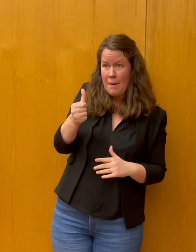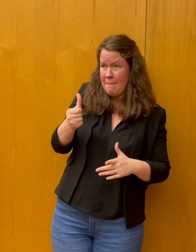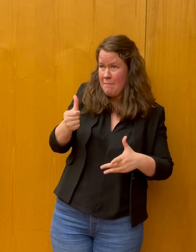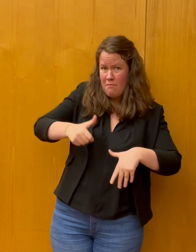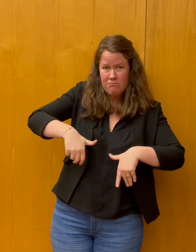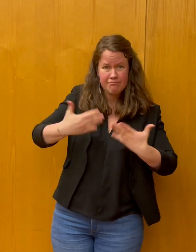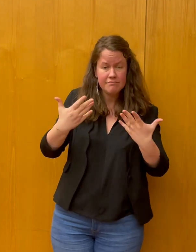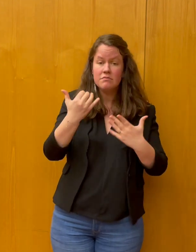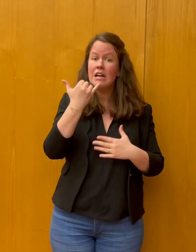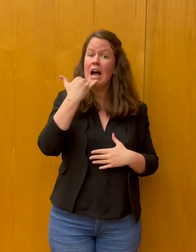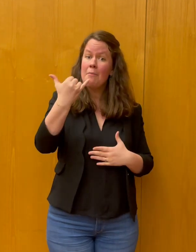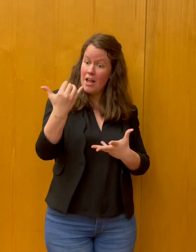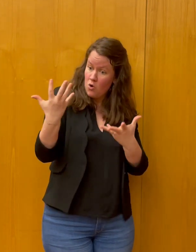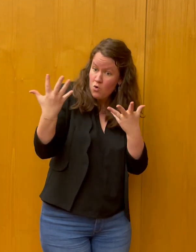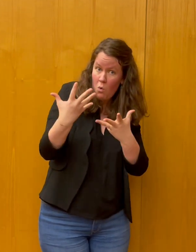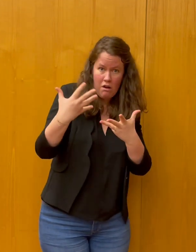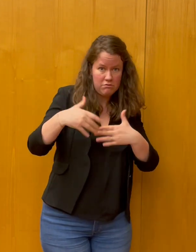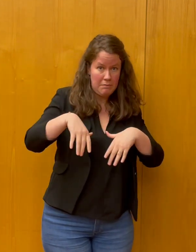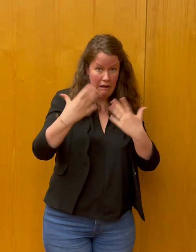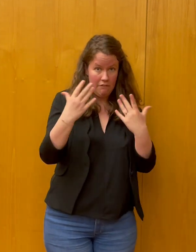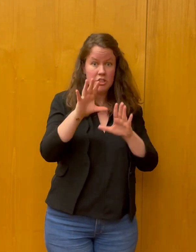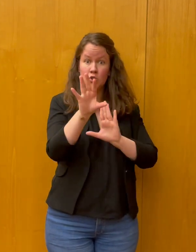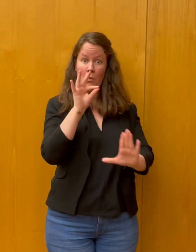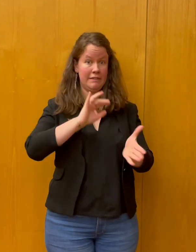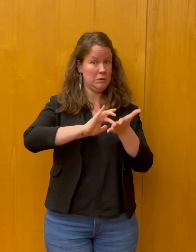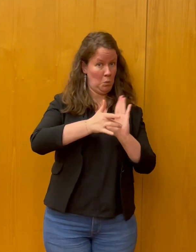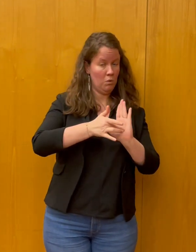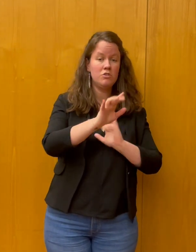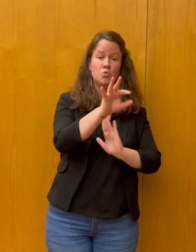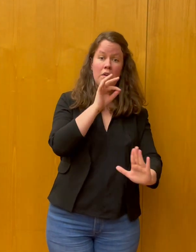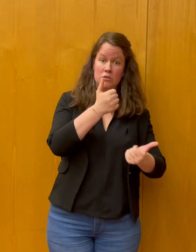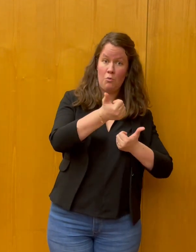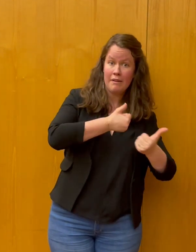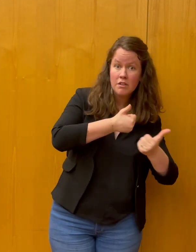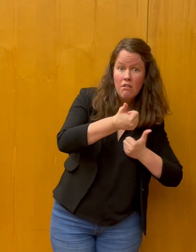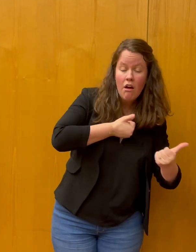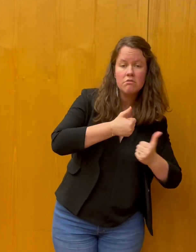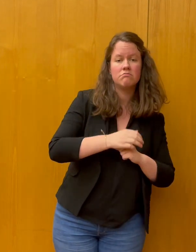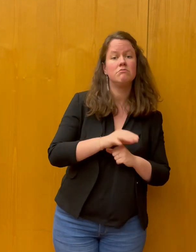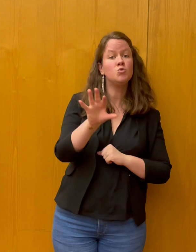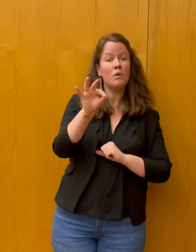le prestataire, le fournisseur d’accessibilité téléphonique qu’il va mobiliser pour passer